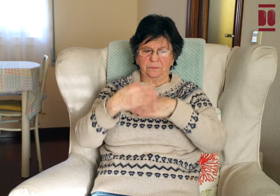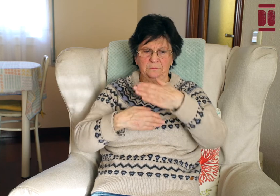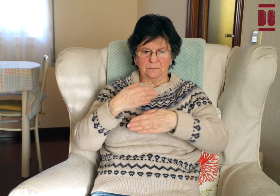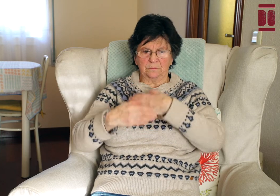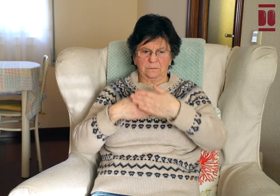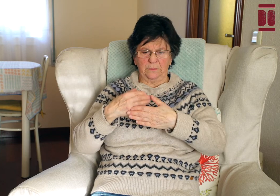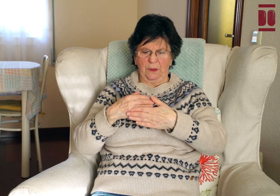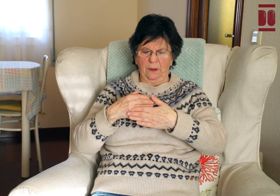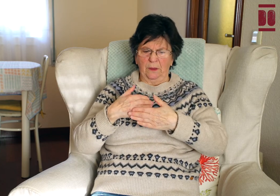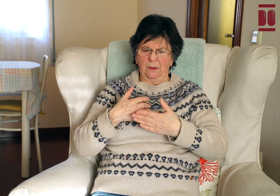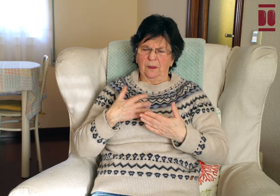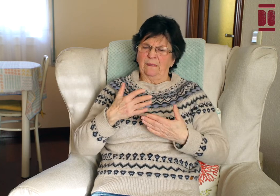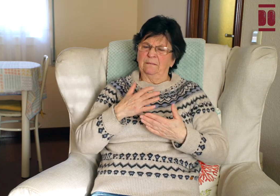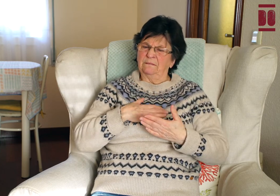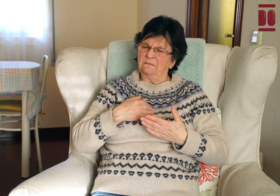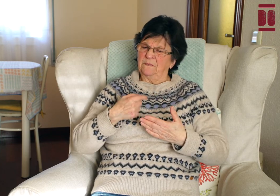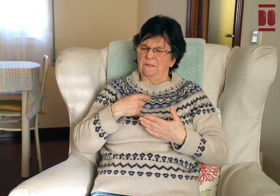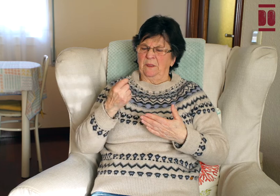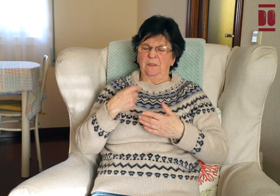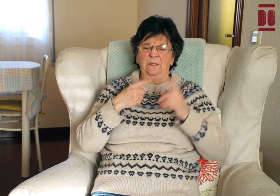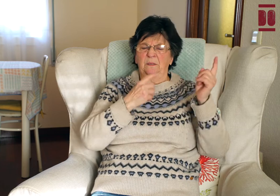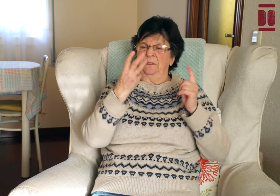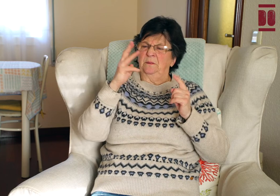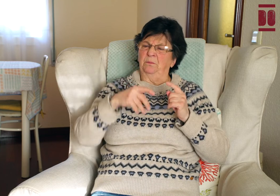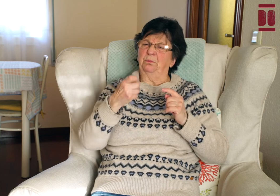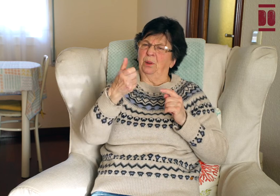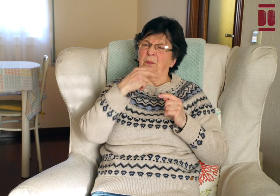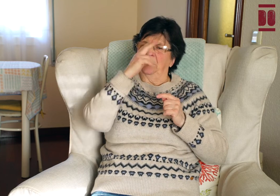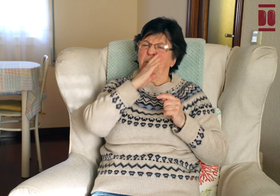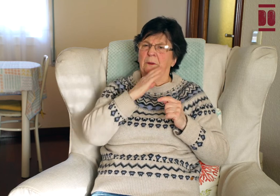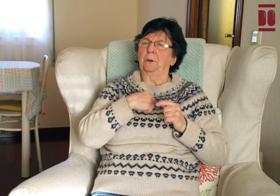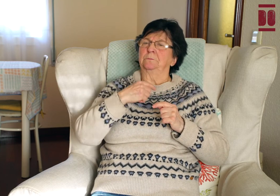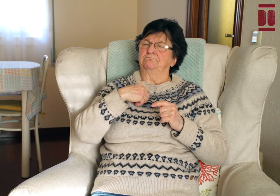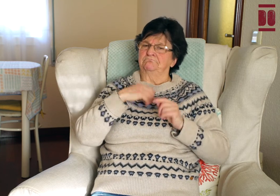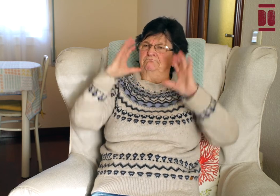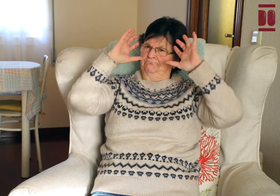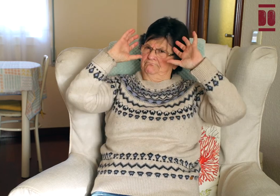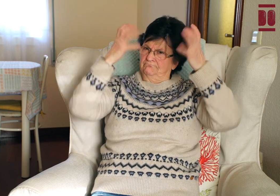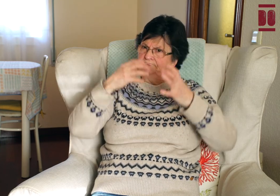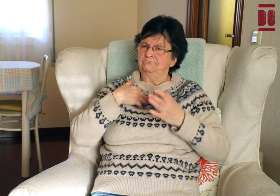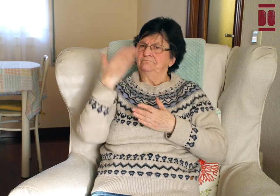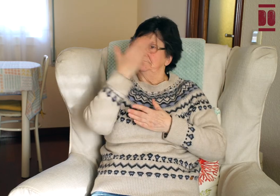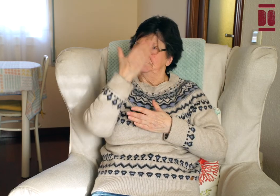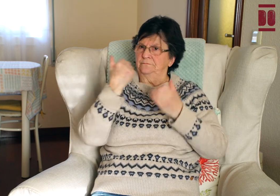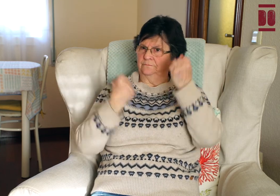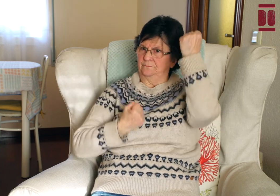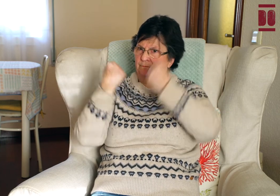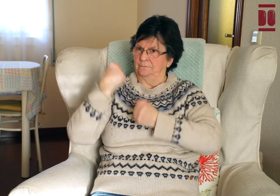Con el tiempo se me hizo poco visitarlos cada tres meses. Entonces decidí esforzarme y me apunté a la autoescuela para sacarme